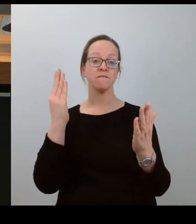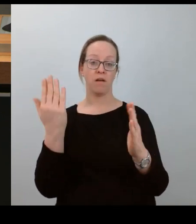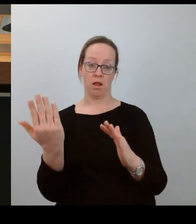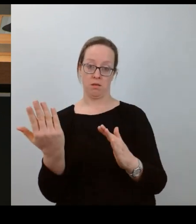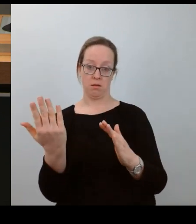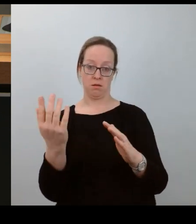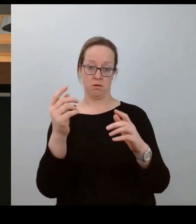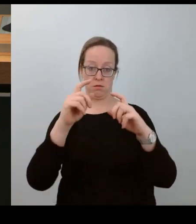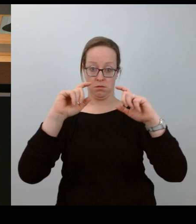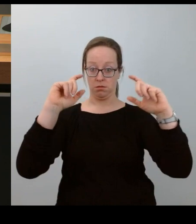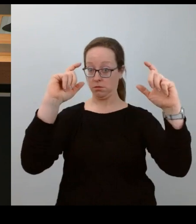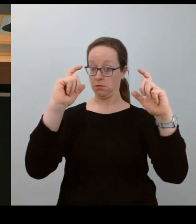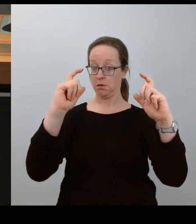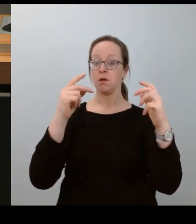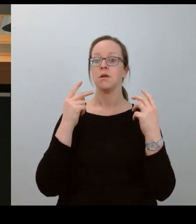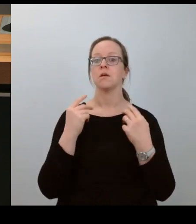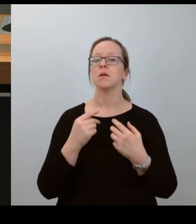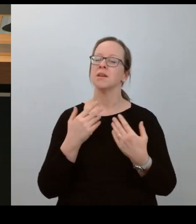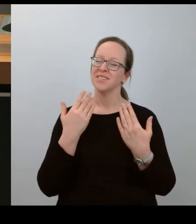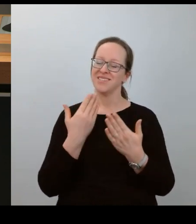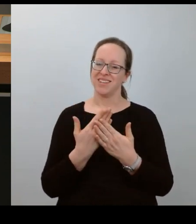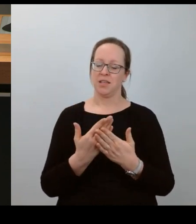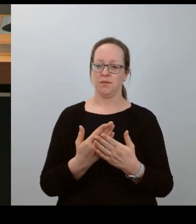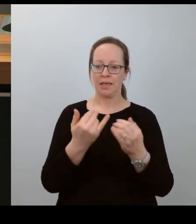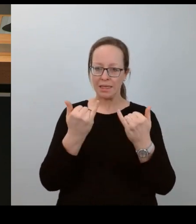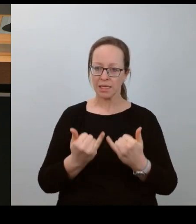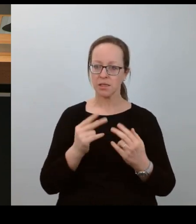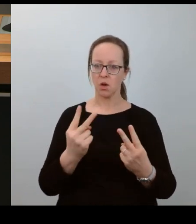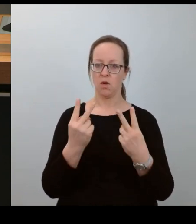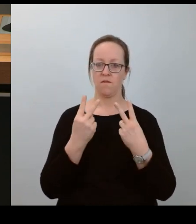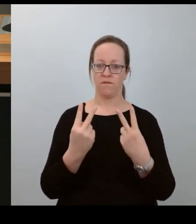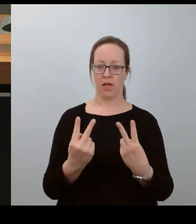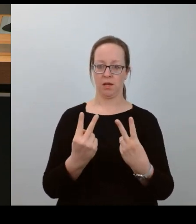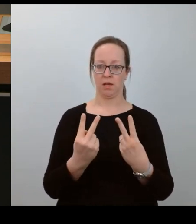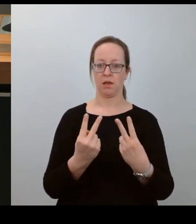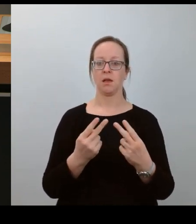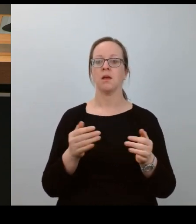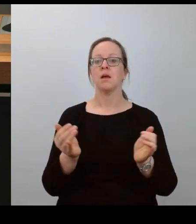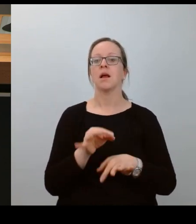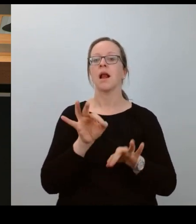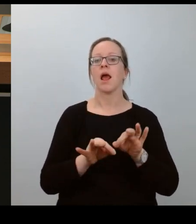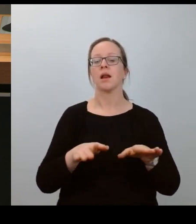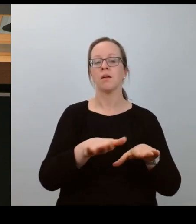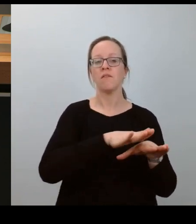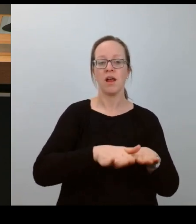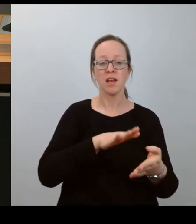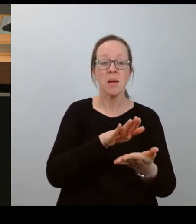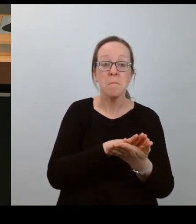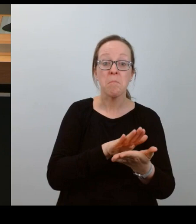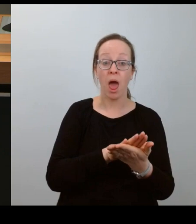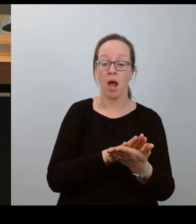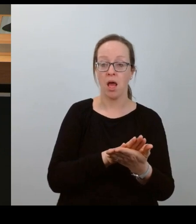am stärksten aufheizenden Regionen in Deutschland. Und wir brauchen deshalb eine hitzeresistente Inr